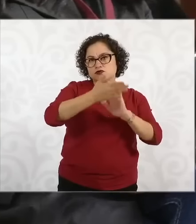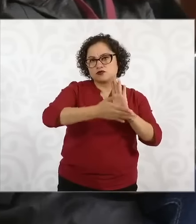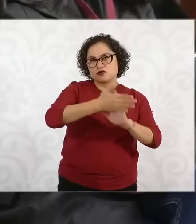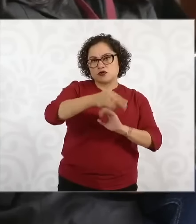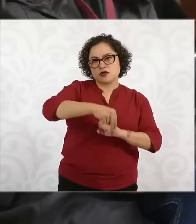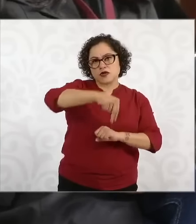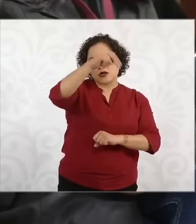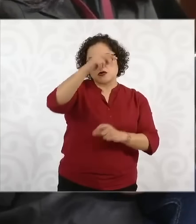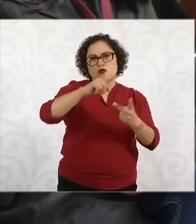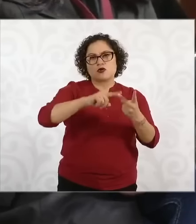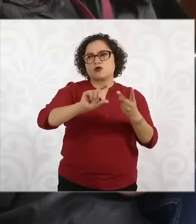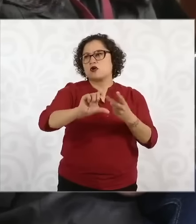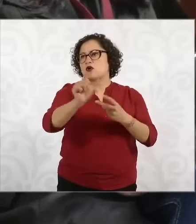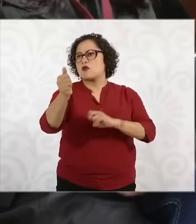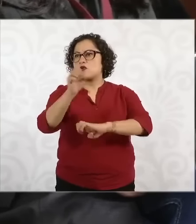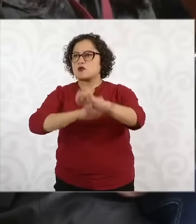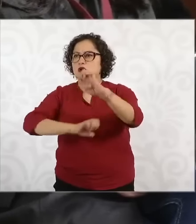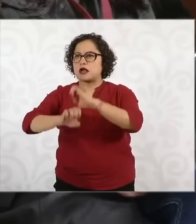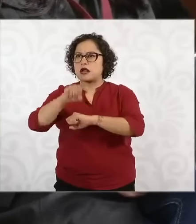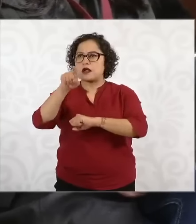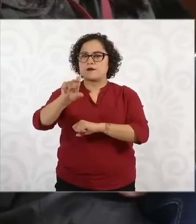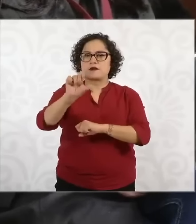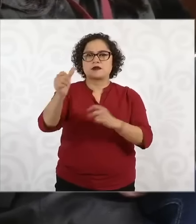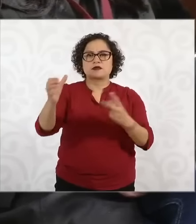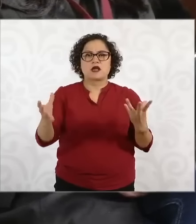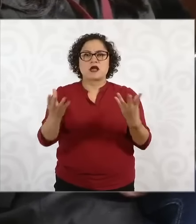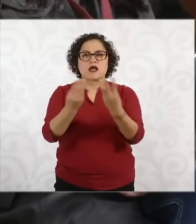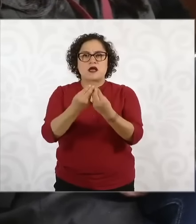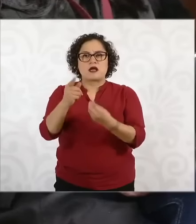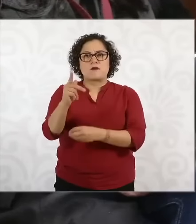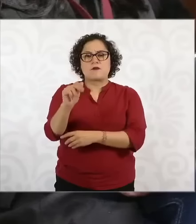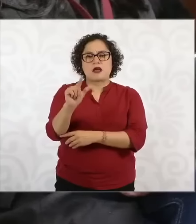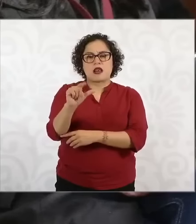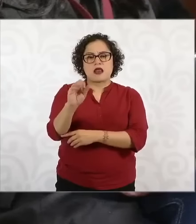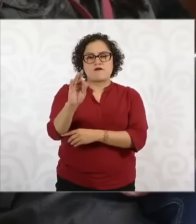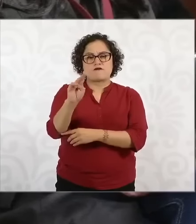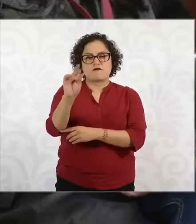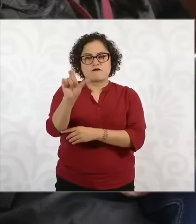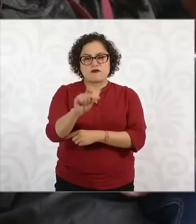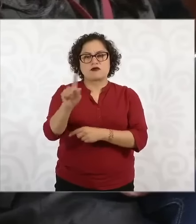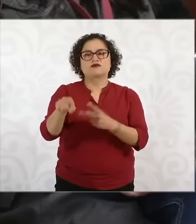vinculadas a Claudio Eduardo Viveros Palafox y Genovea Ramírez Mendoza, además de construcciones